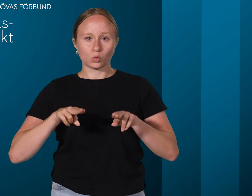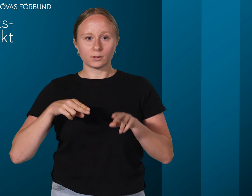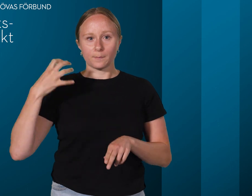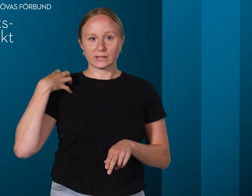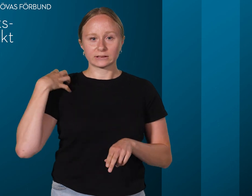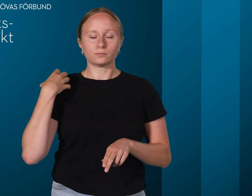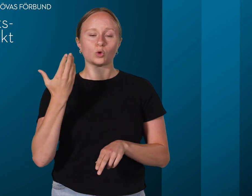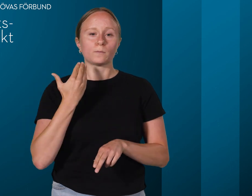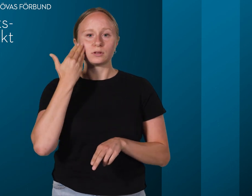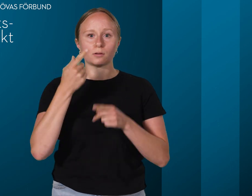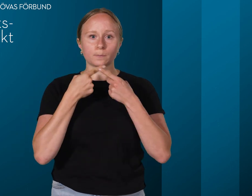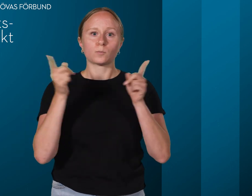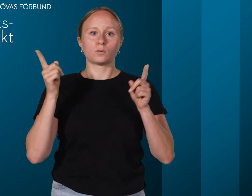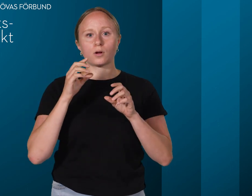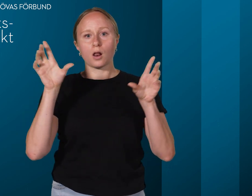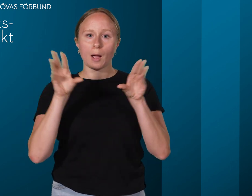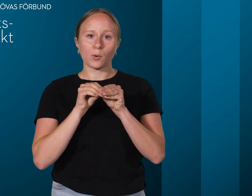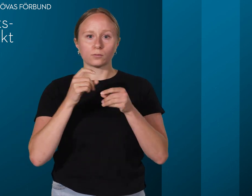Justitieministeriet kommer att publicera rapporter -